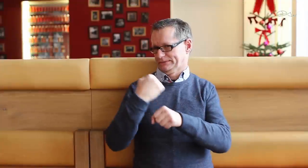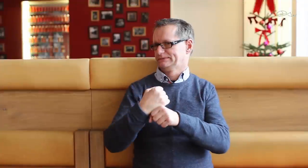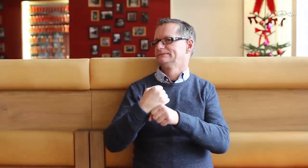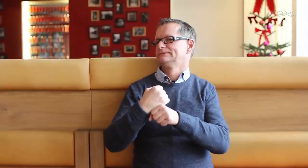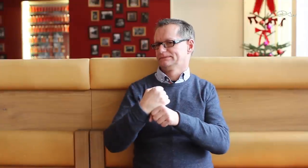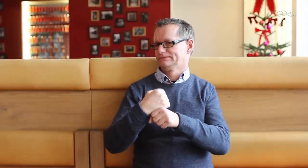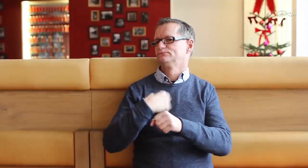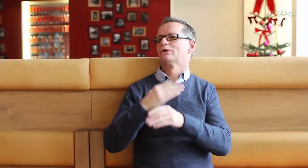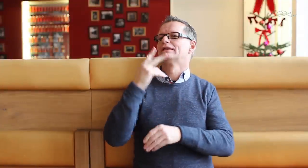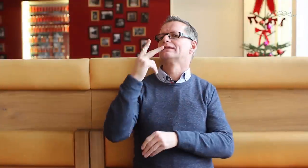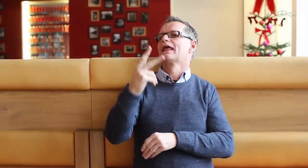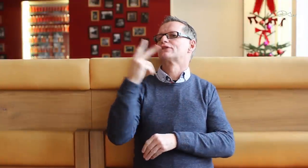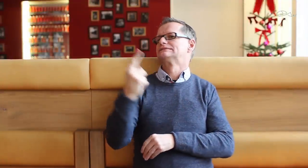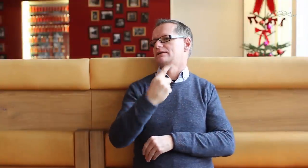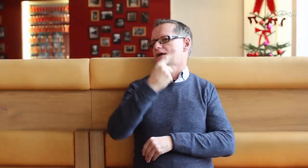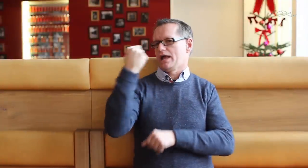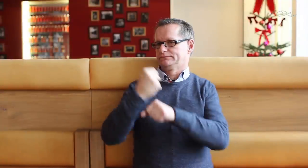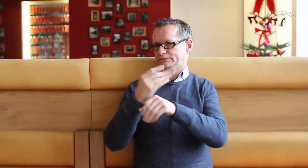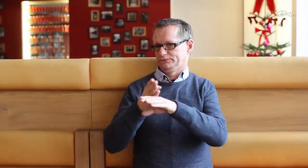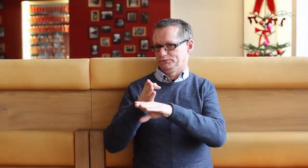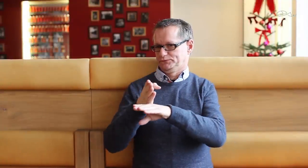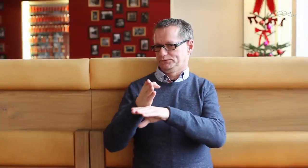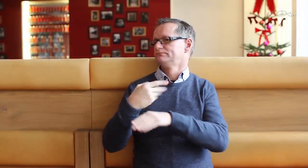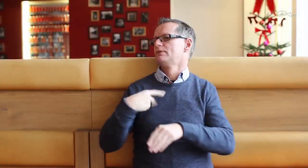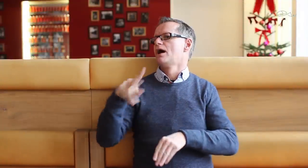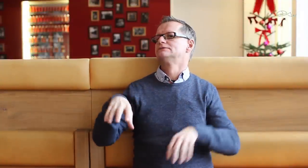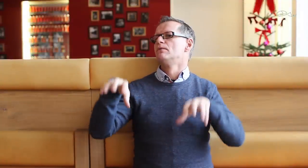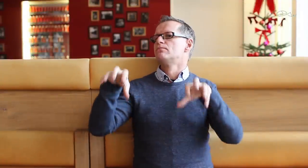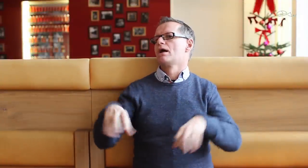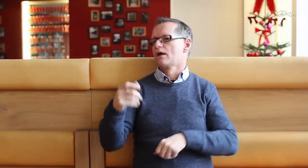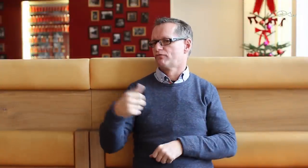Ich arbeite schon 33 Jahre lang ohne Unterbrechung als Bankkaufmann.